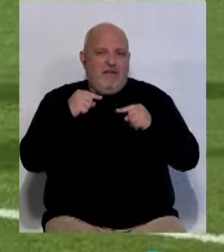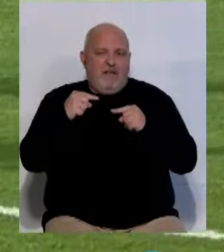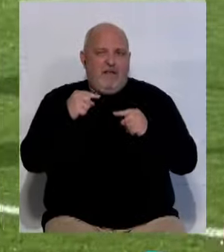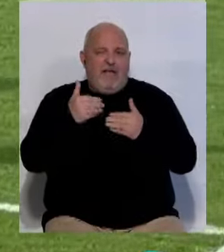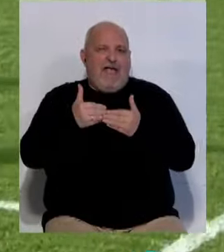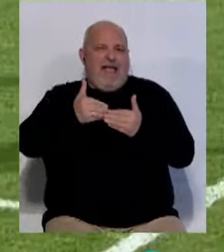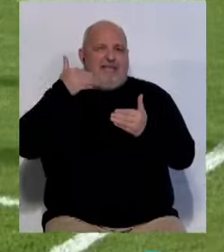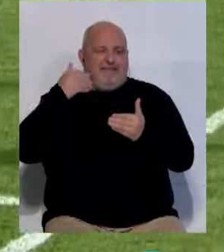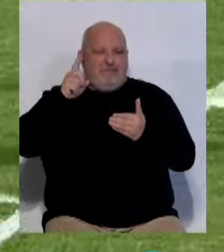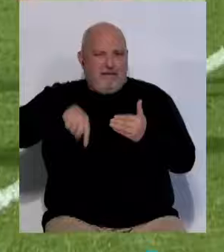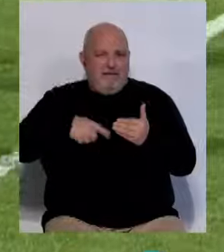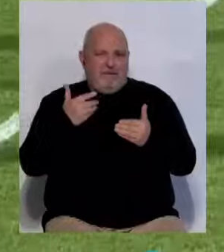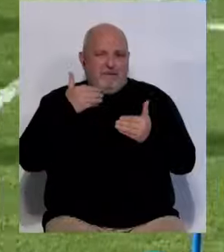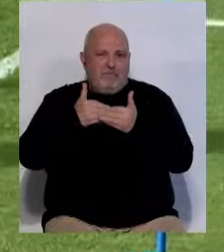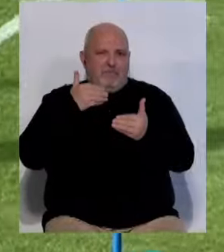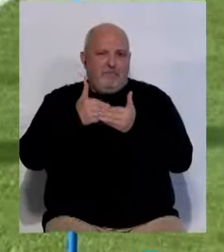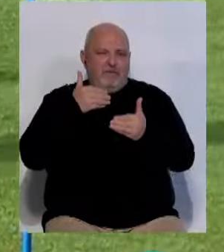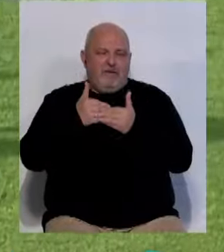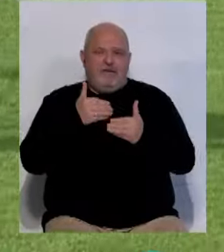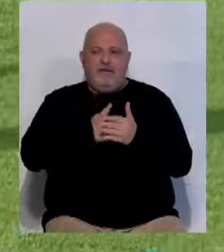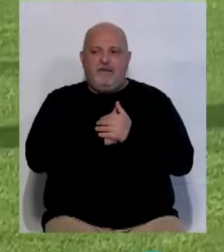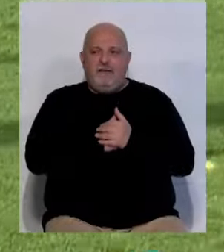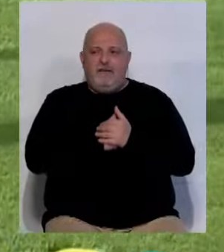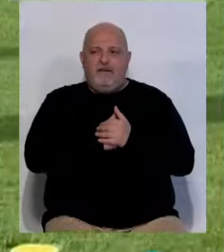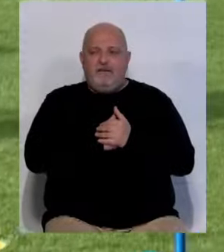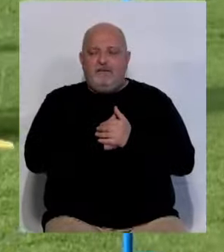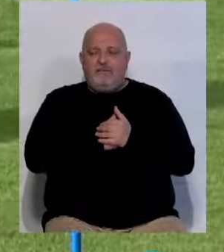no esto parece que no sabemos A quién fichar y pues tenemos este aquí aquí fich ads además se da